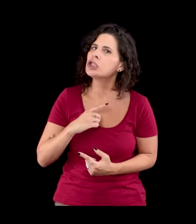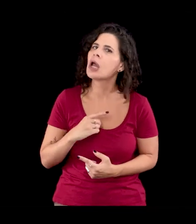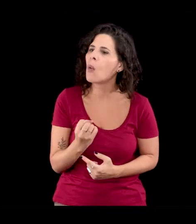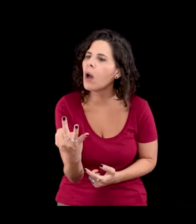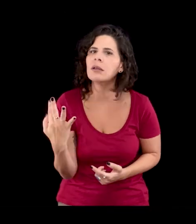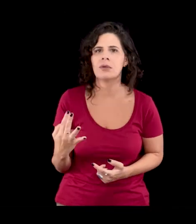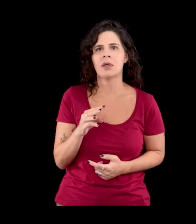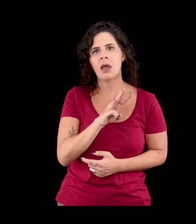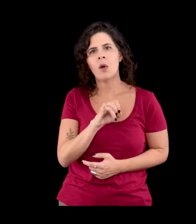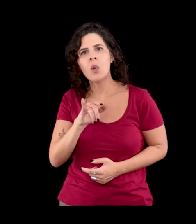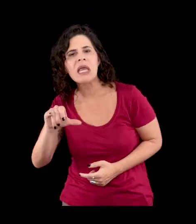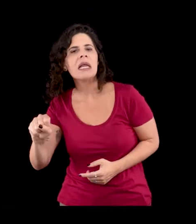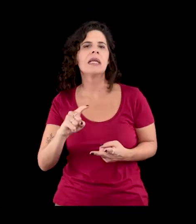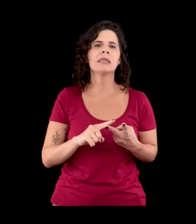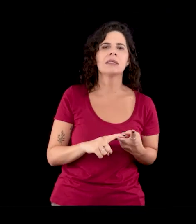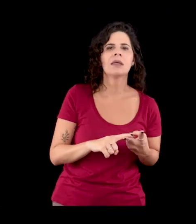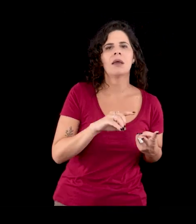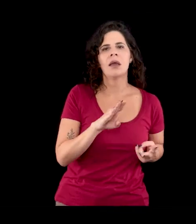trabalhava com o Willys, trabalhava com o Barsotti –,